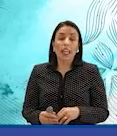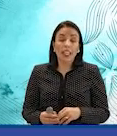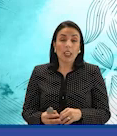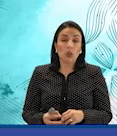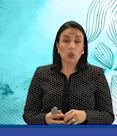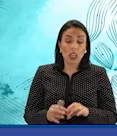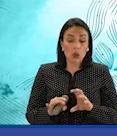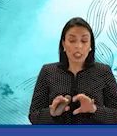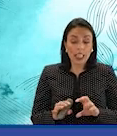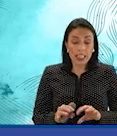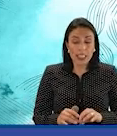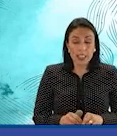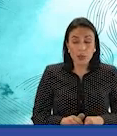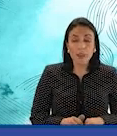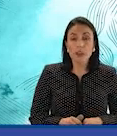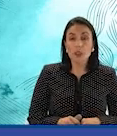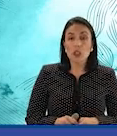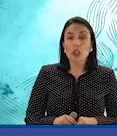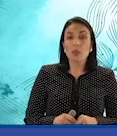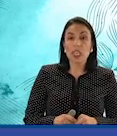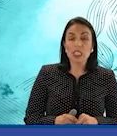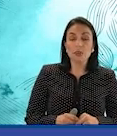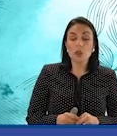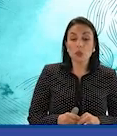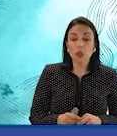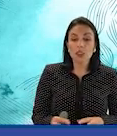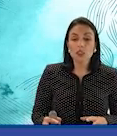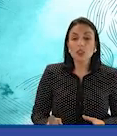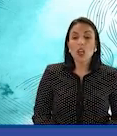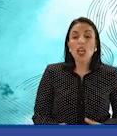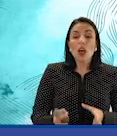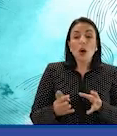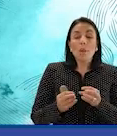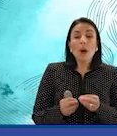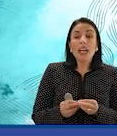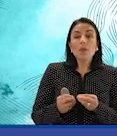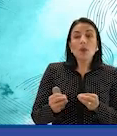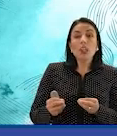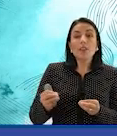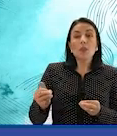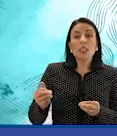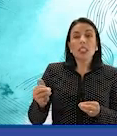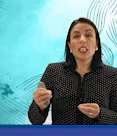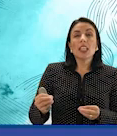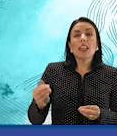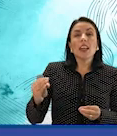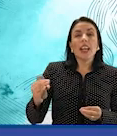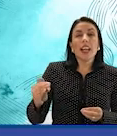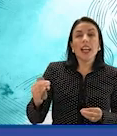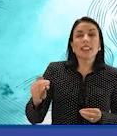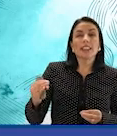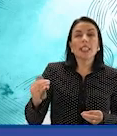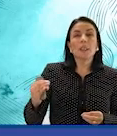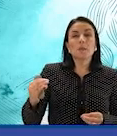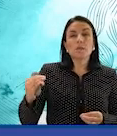en la Contraloría, en el Sistema de información de Planes y Presupuestos para poder remitir